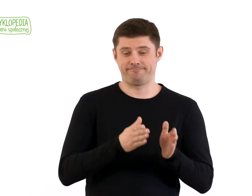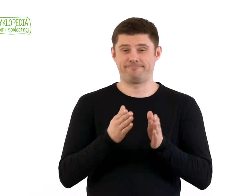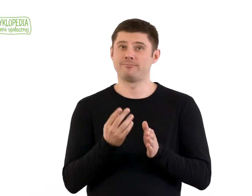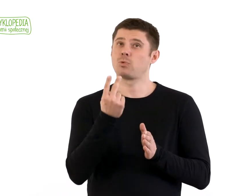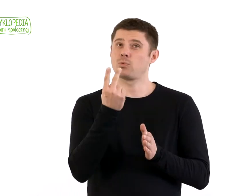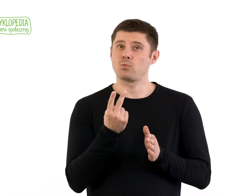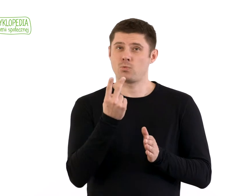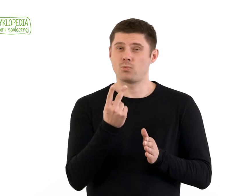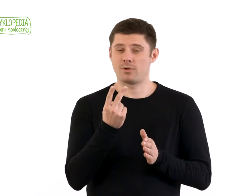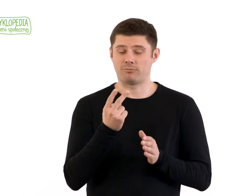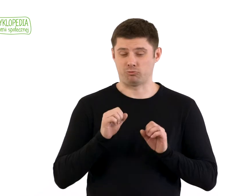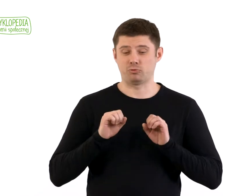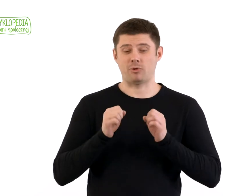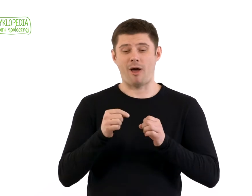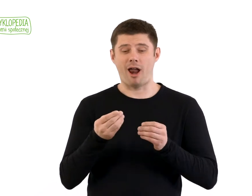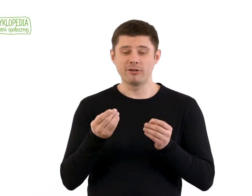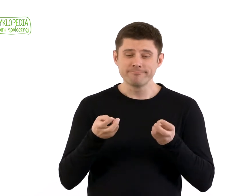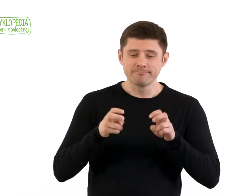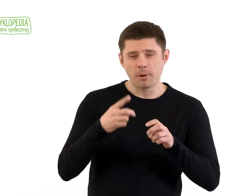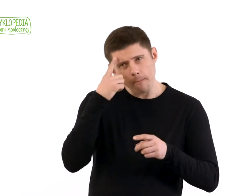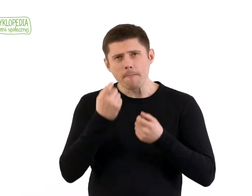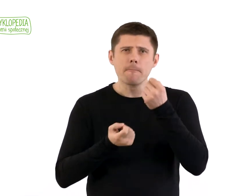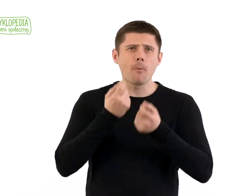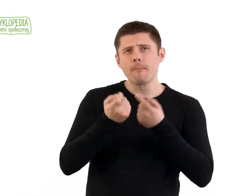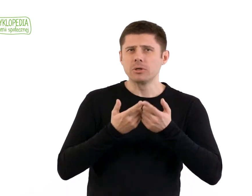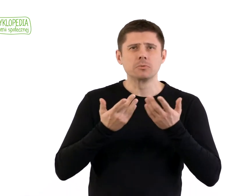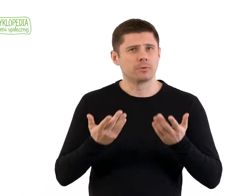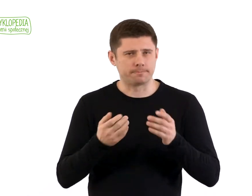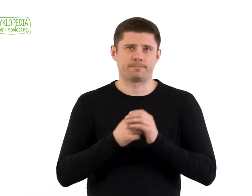Krok 2. Pomysł na działalność